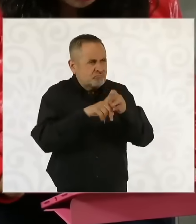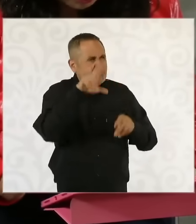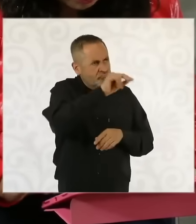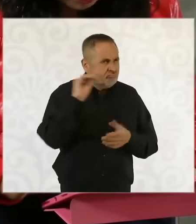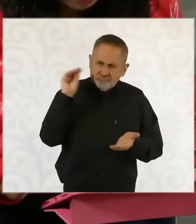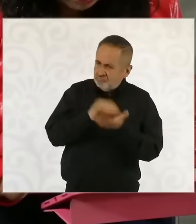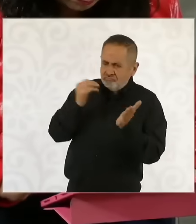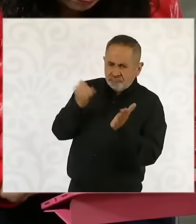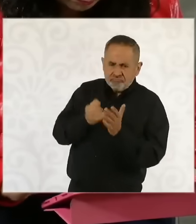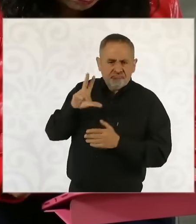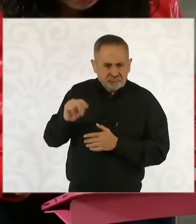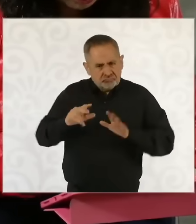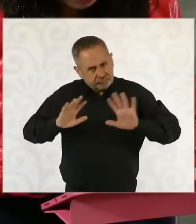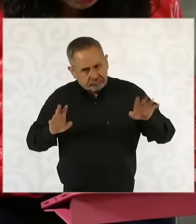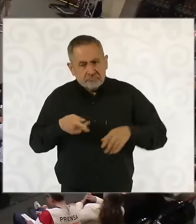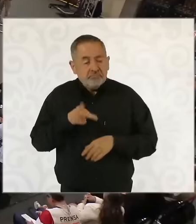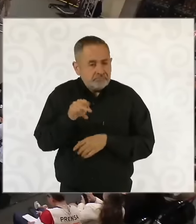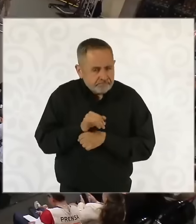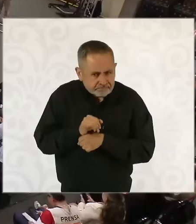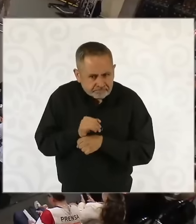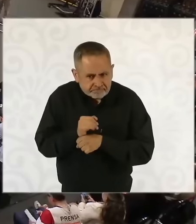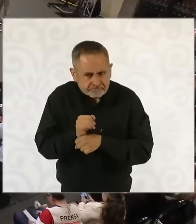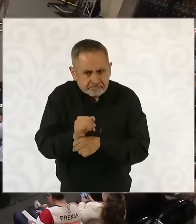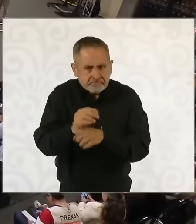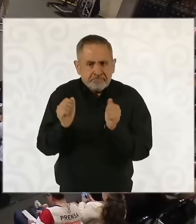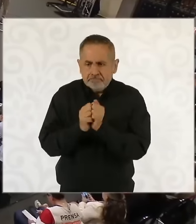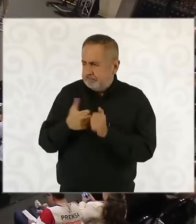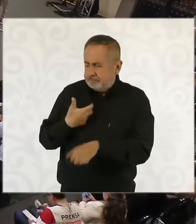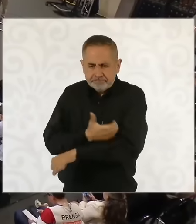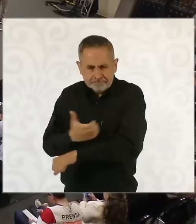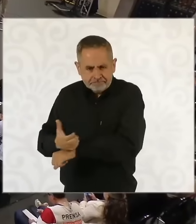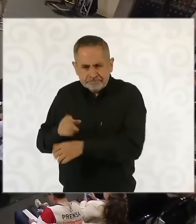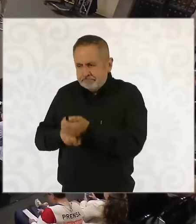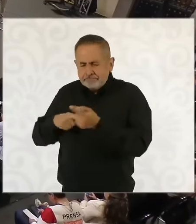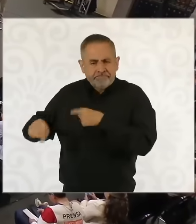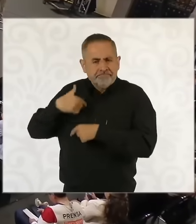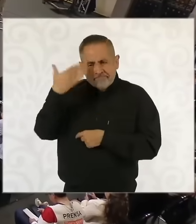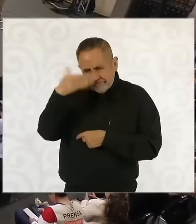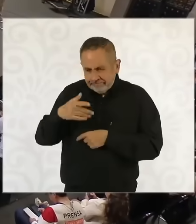pero haciendo una investigación presidenta con compañeros que se que incluso fueron a Estados